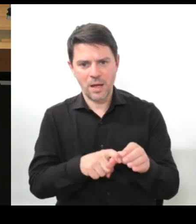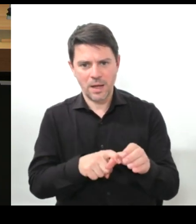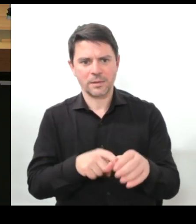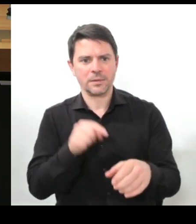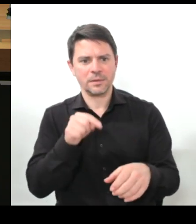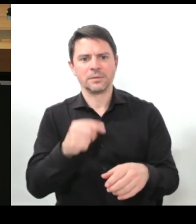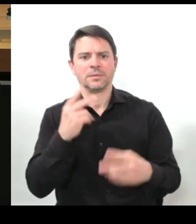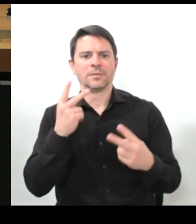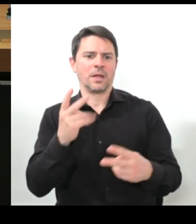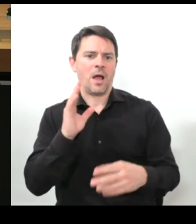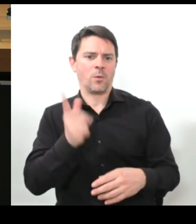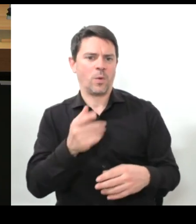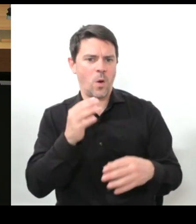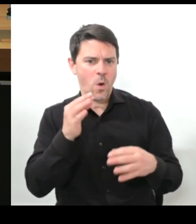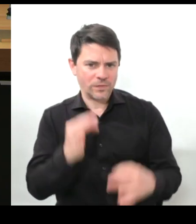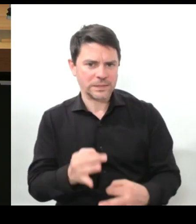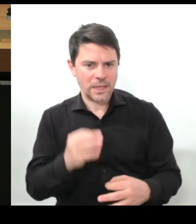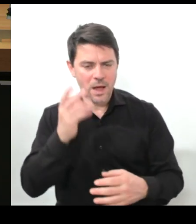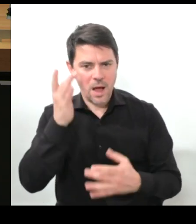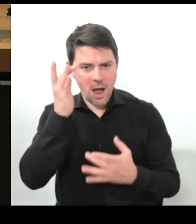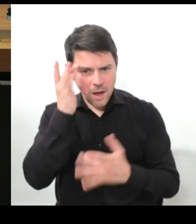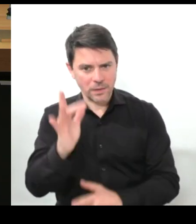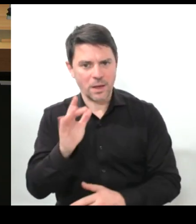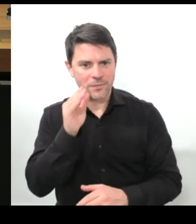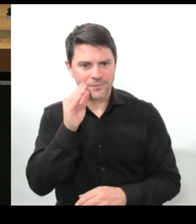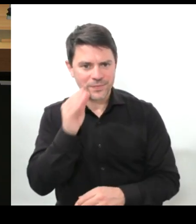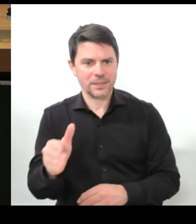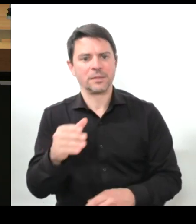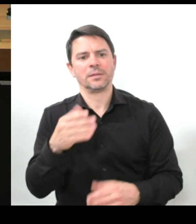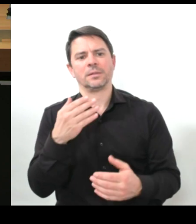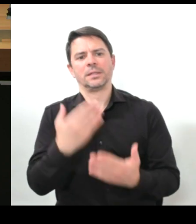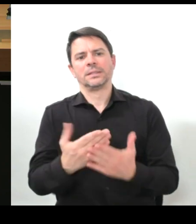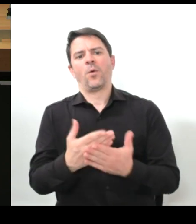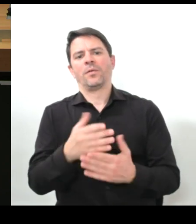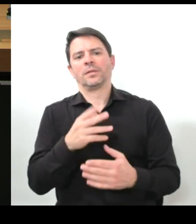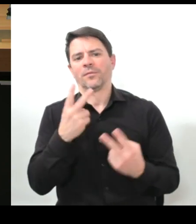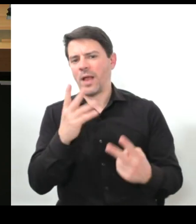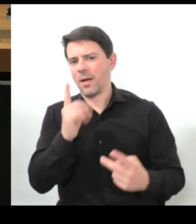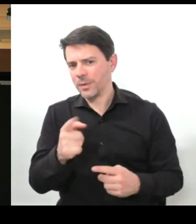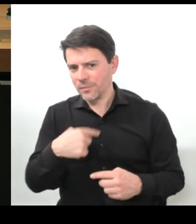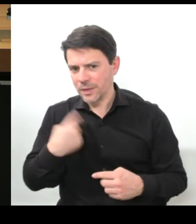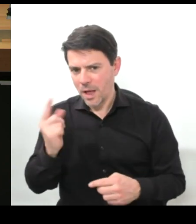Seite der Mieter und widerstehen wenn die nun ihre neuen Rechte gegenüber den Wohnungsunternehmen auch einfordern möchten. (Beifall)